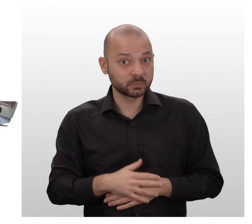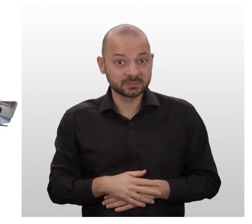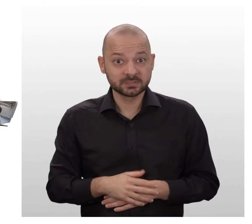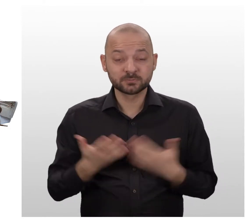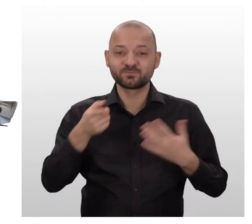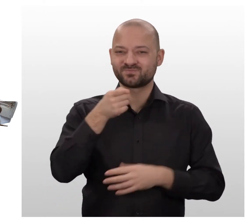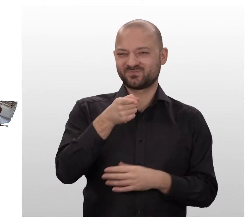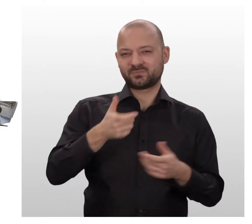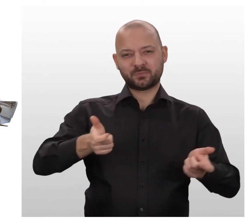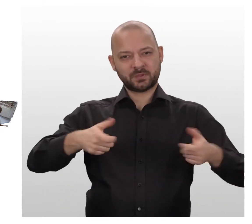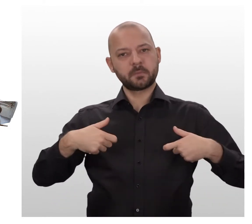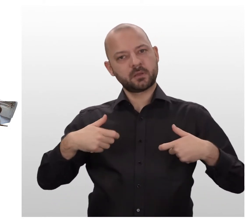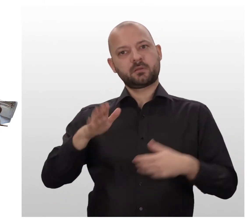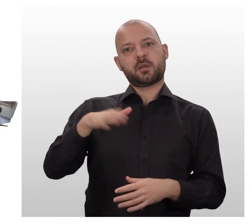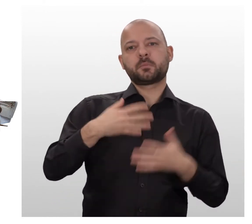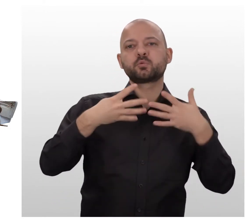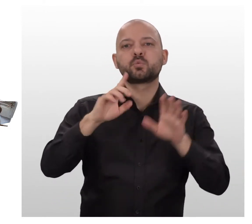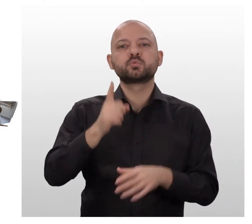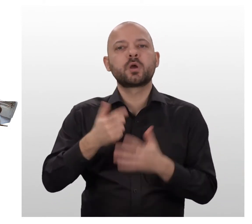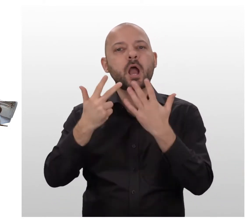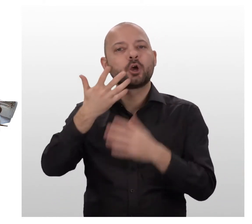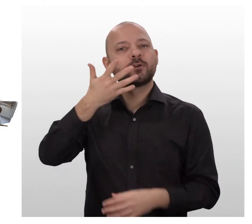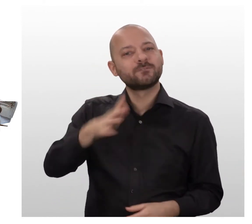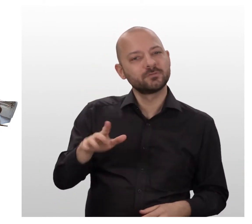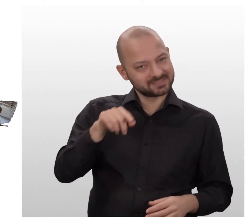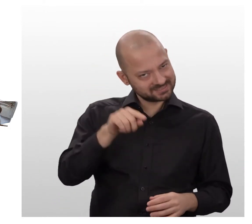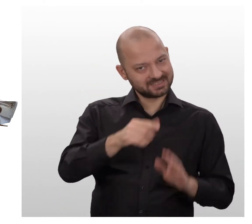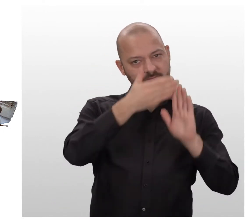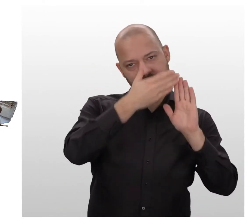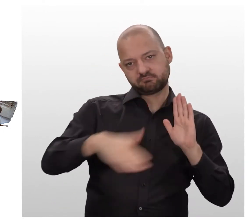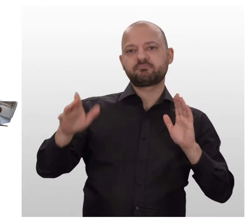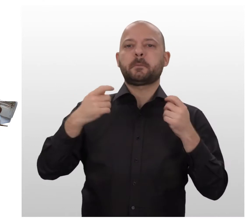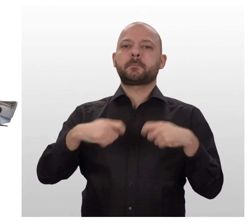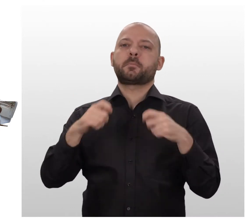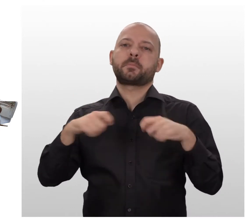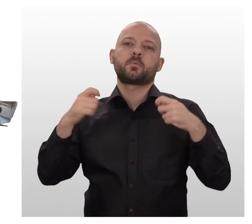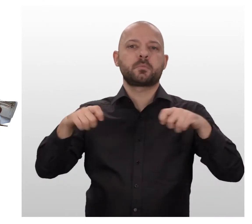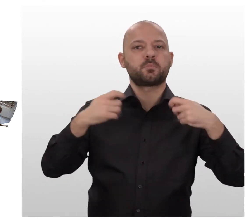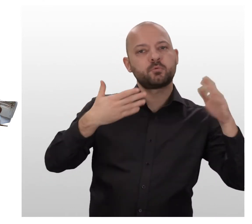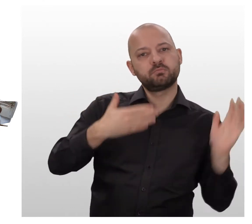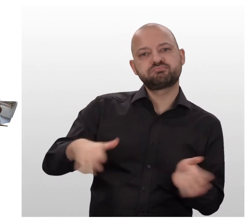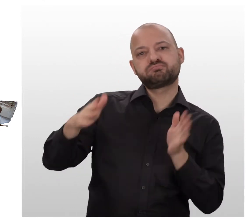und gibt den Blick frei in das Innere des Fahrzeugs. Der Trabant wird ab 1958